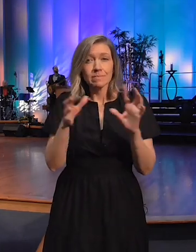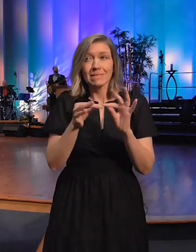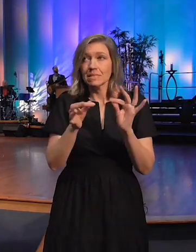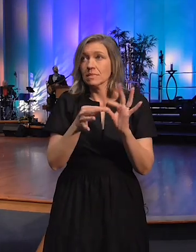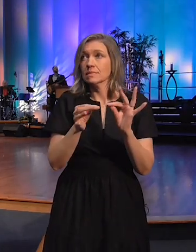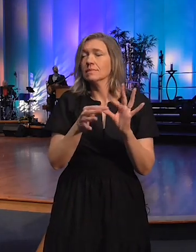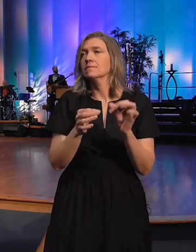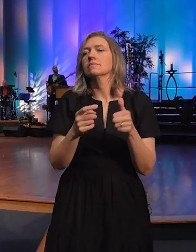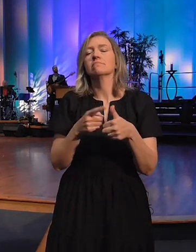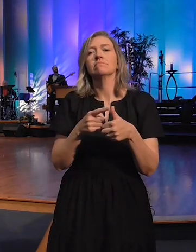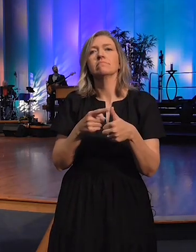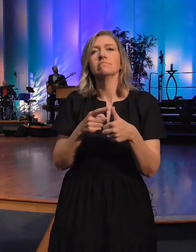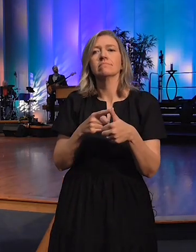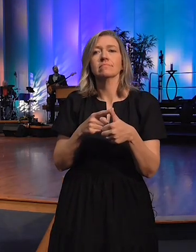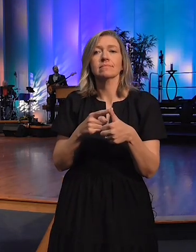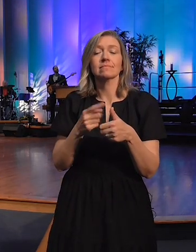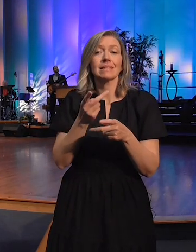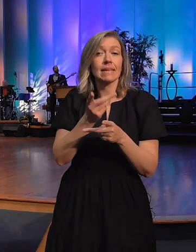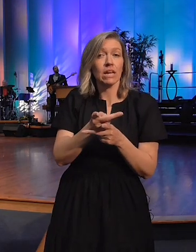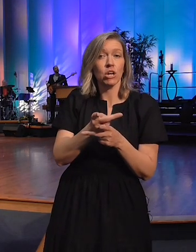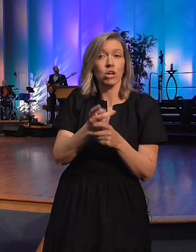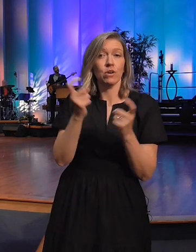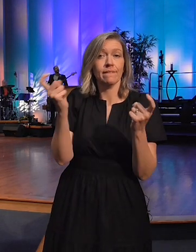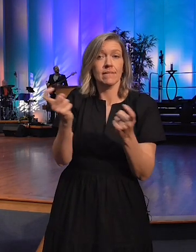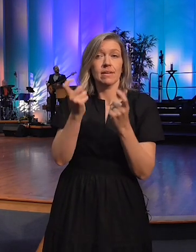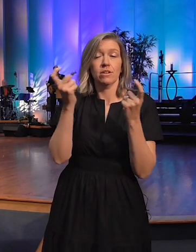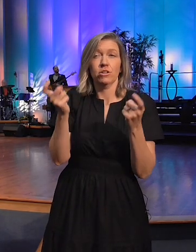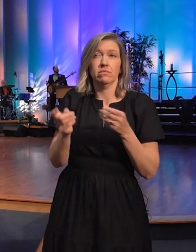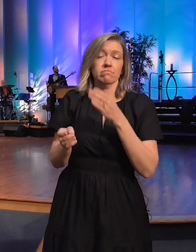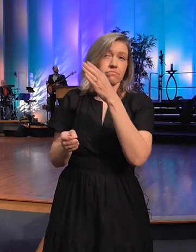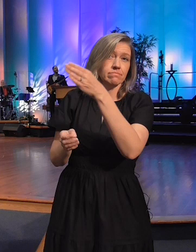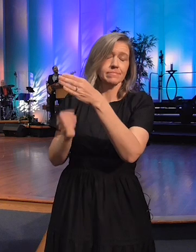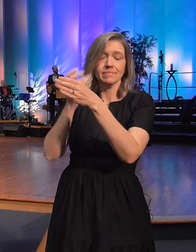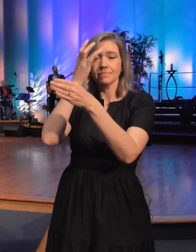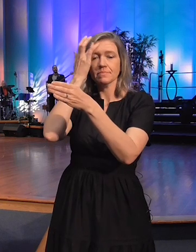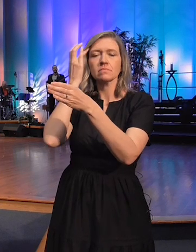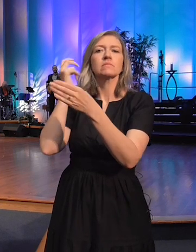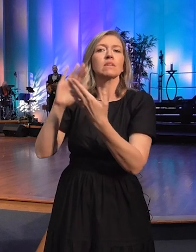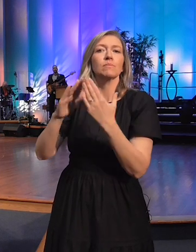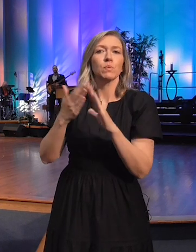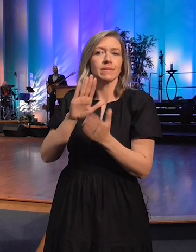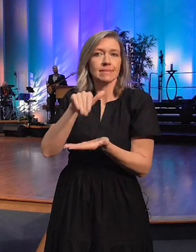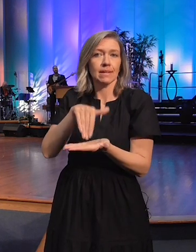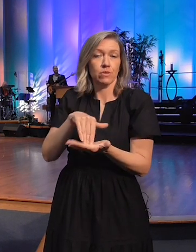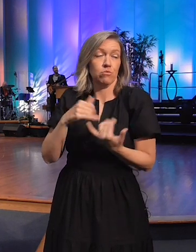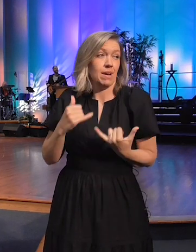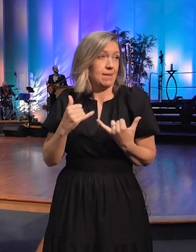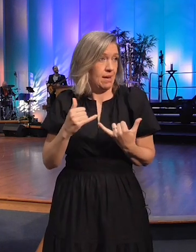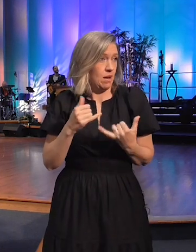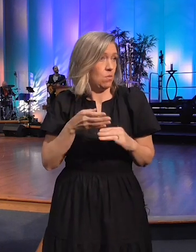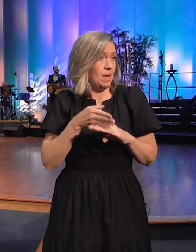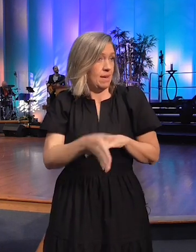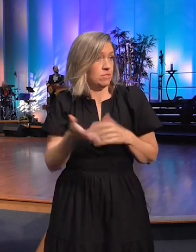feria de atención que terminó en nuestro Centro Comunitario ahora mismo, después del servicio que van a ofrecer,